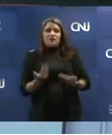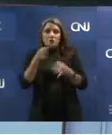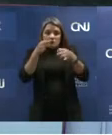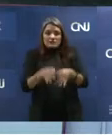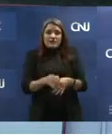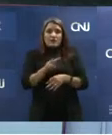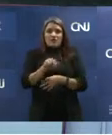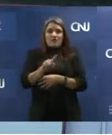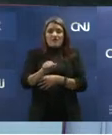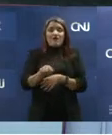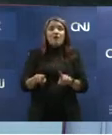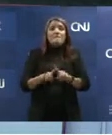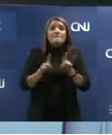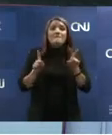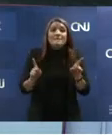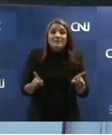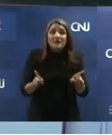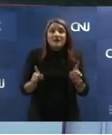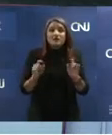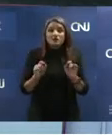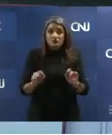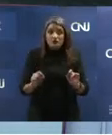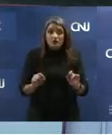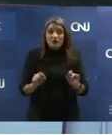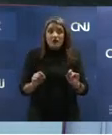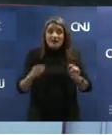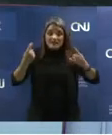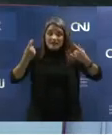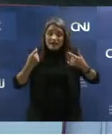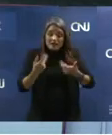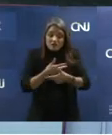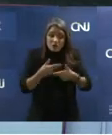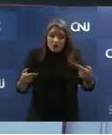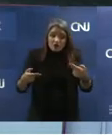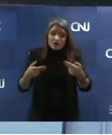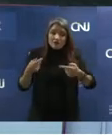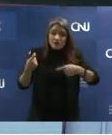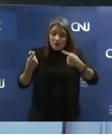as demandas formuladas pelo juiz Todas elas foram atendidas.